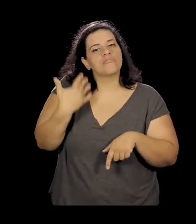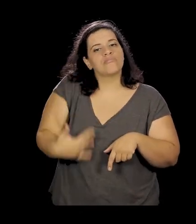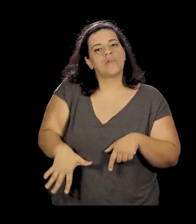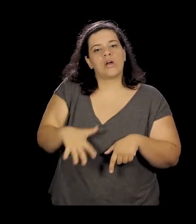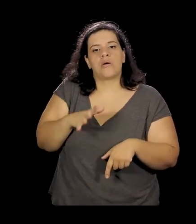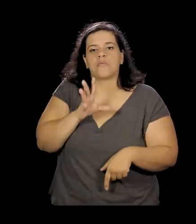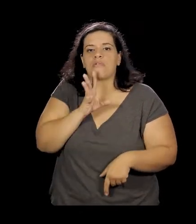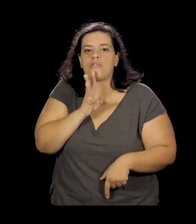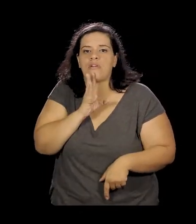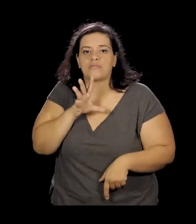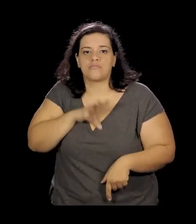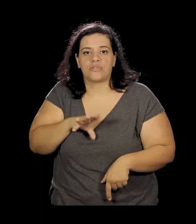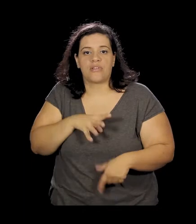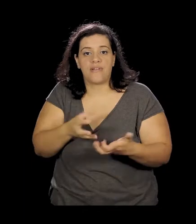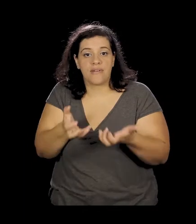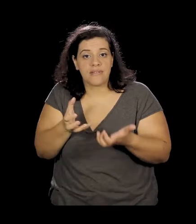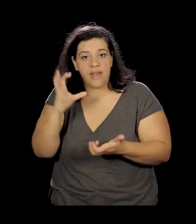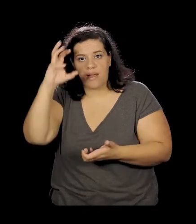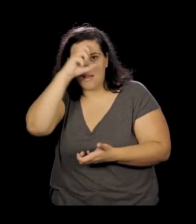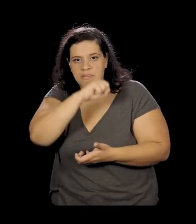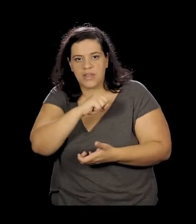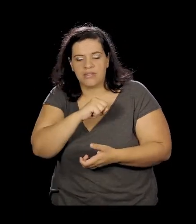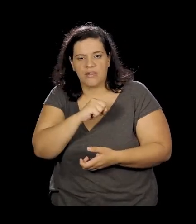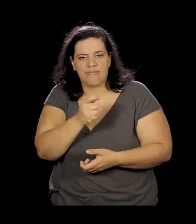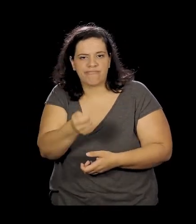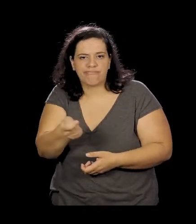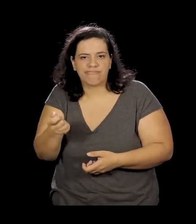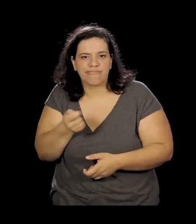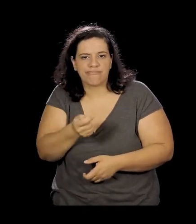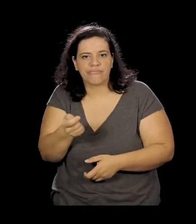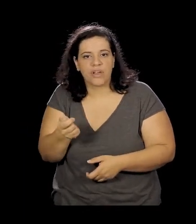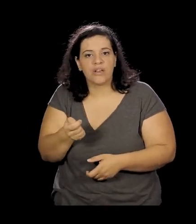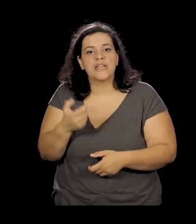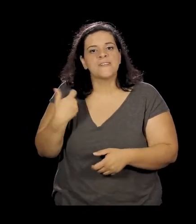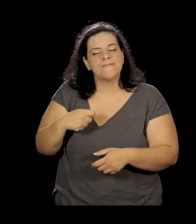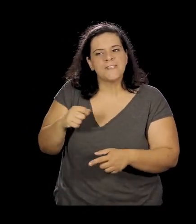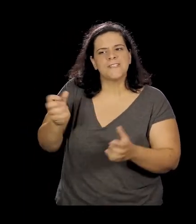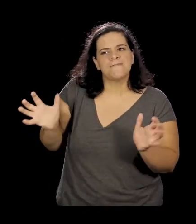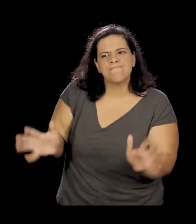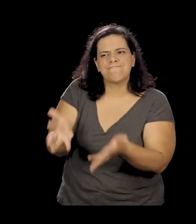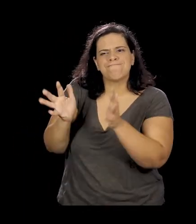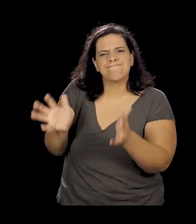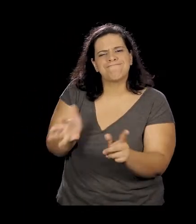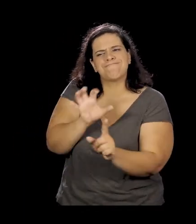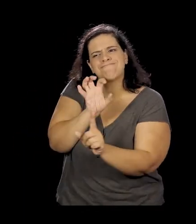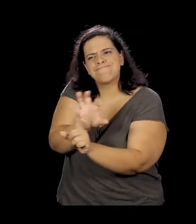A gente tem de achar formas de convencer os alunos de optar pelo português.